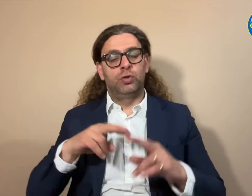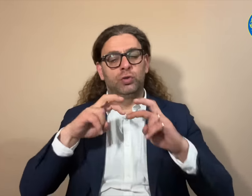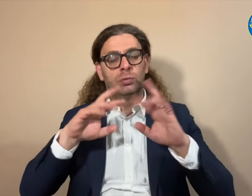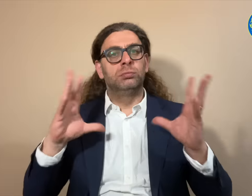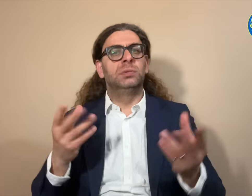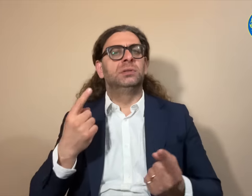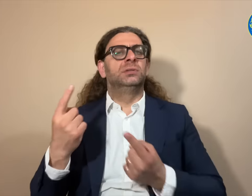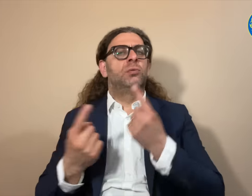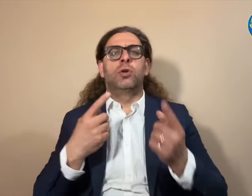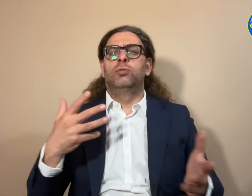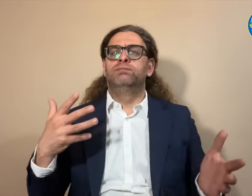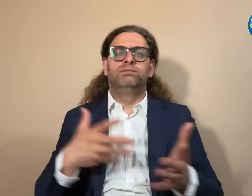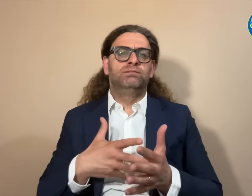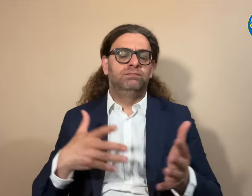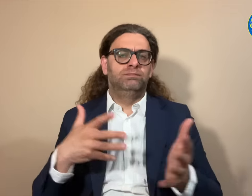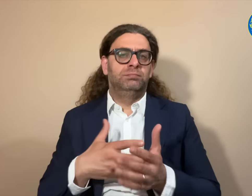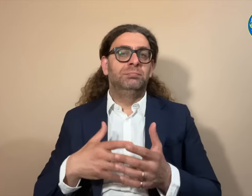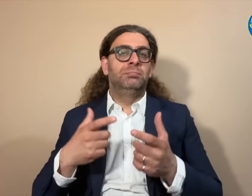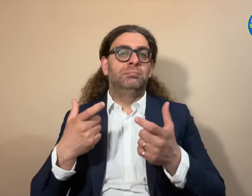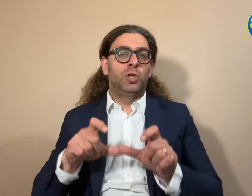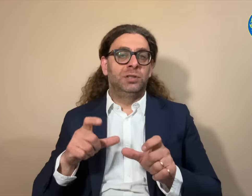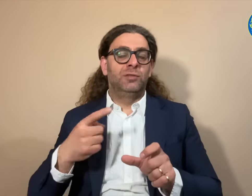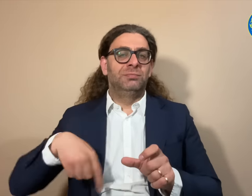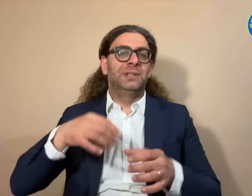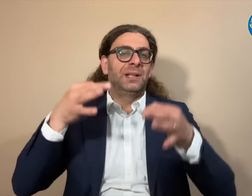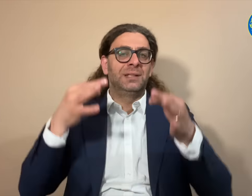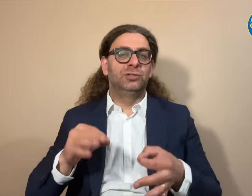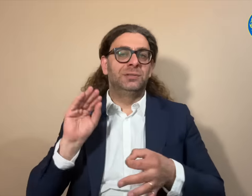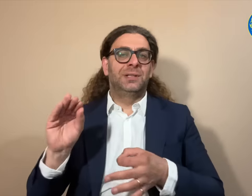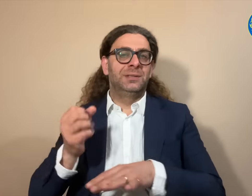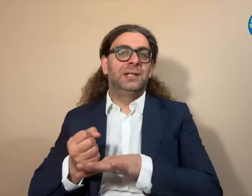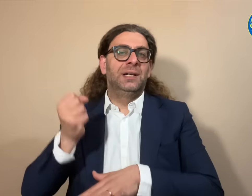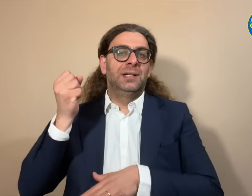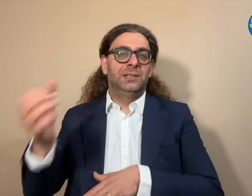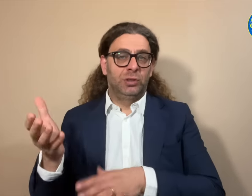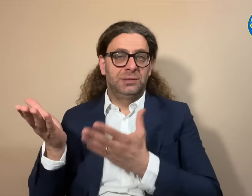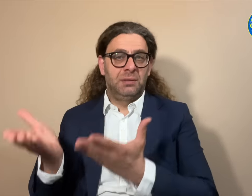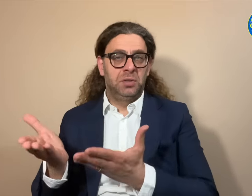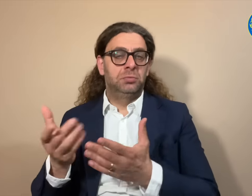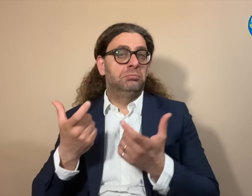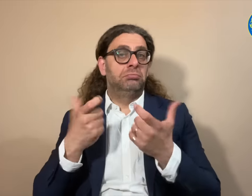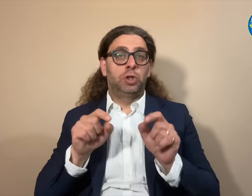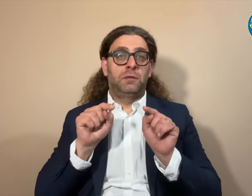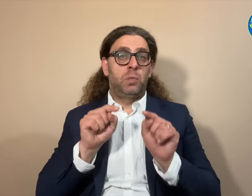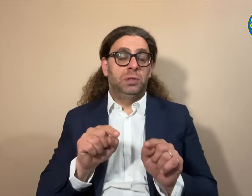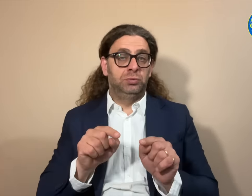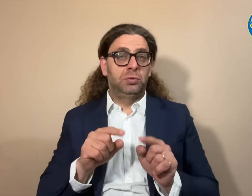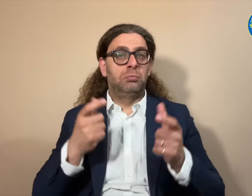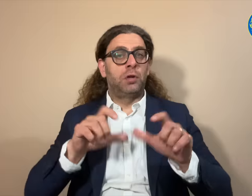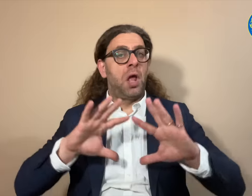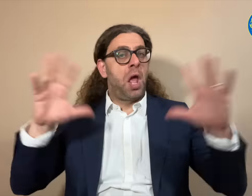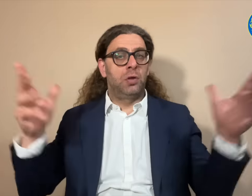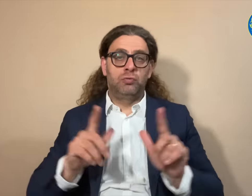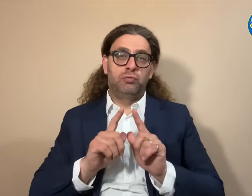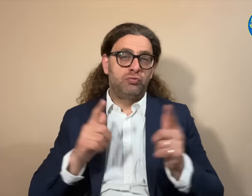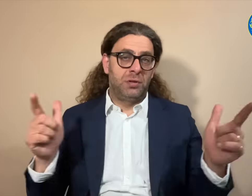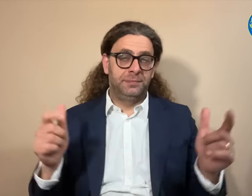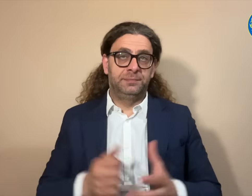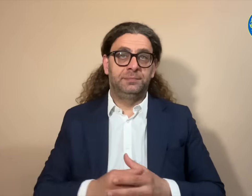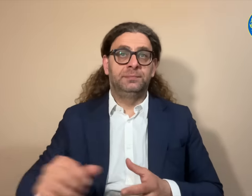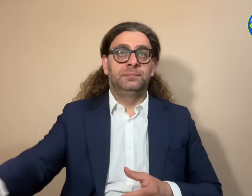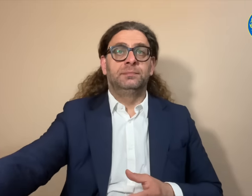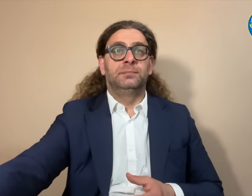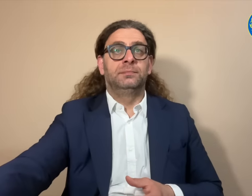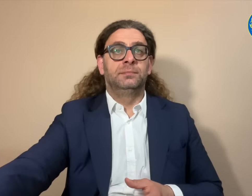In quella sede ho avuto modo di riscontrare una situazione molto difficoltosa che ha comportato la necessità del licenziamento, occorso dunque unicamente per tale circostanza.